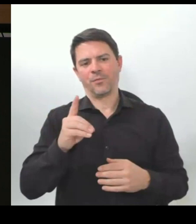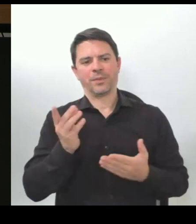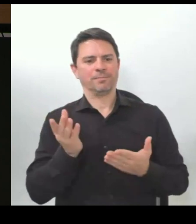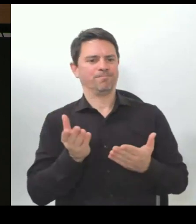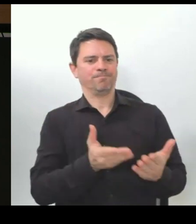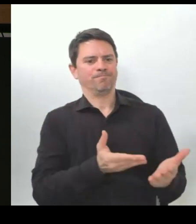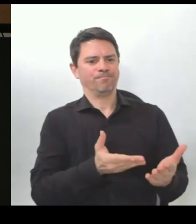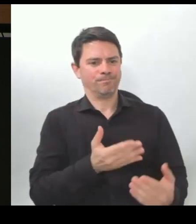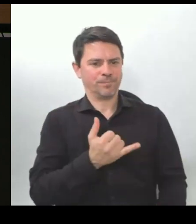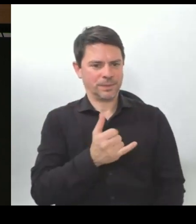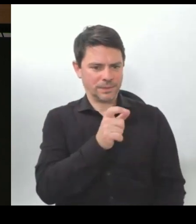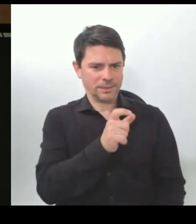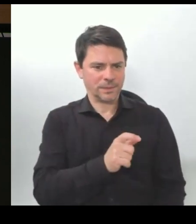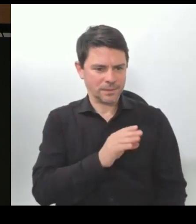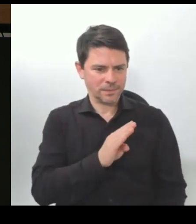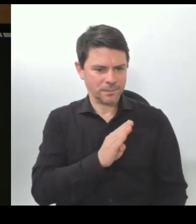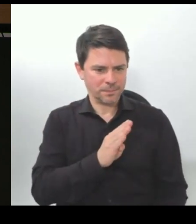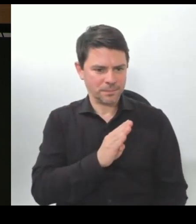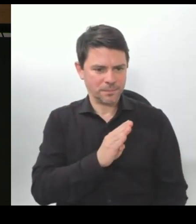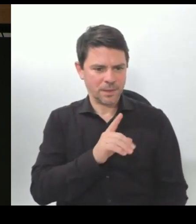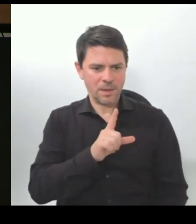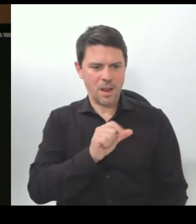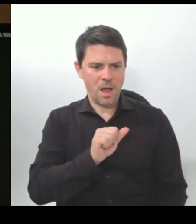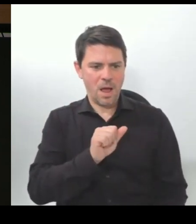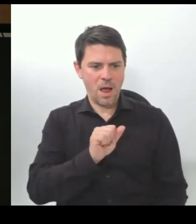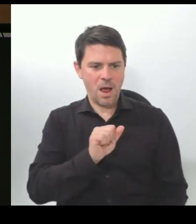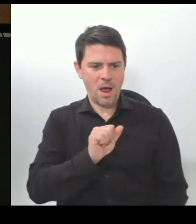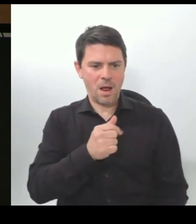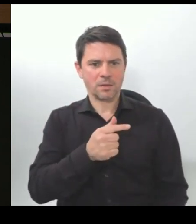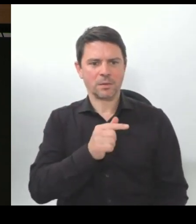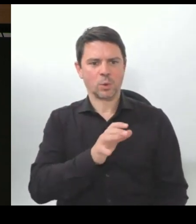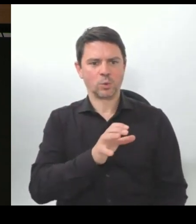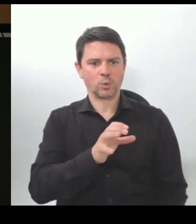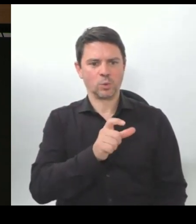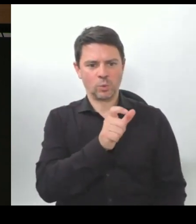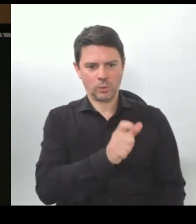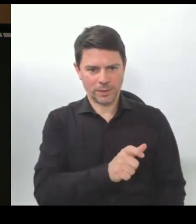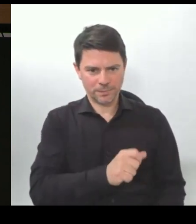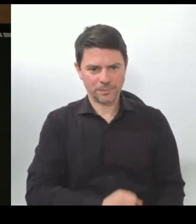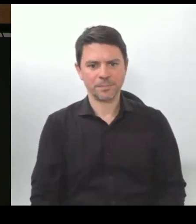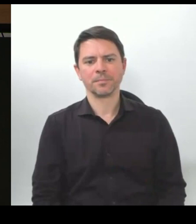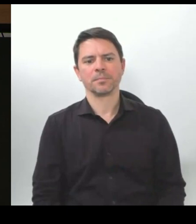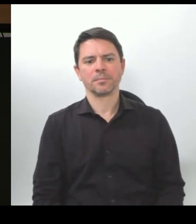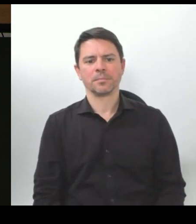Knoten zu durchschlagen, werden wir Herrn der Besoldungsgerechtigkeit und das ist auch keine kleine Sache.